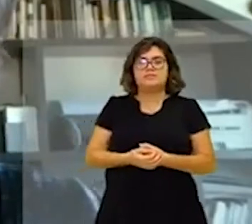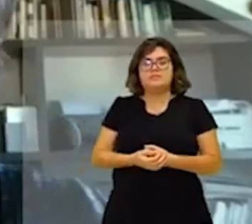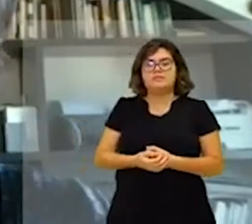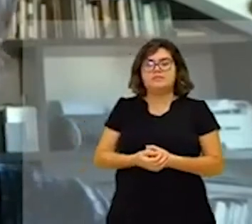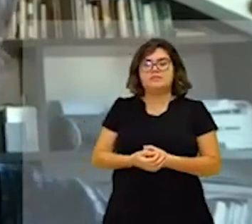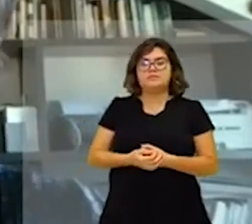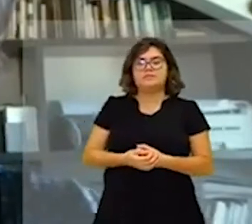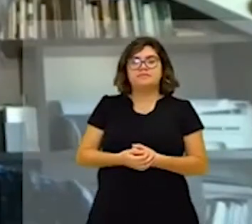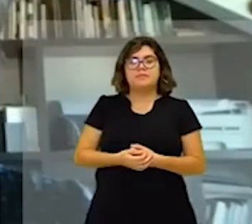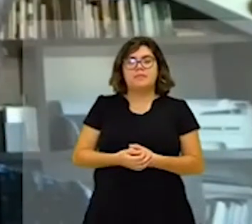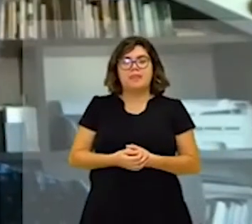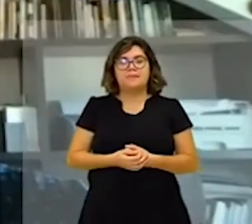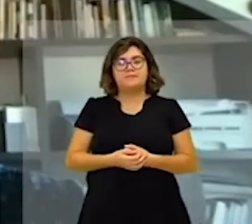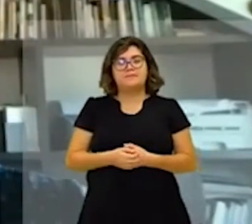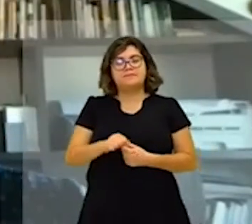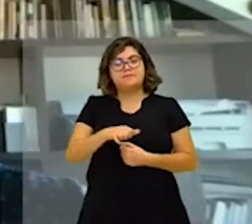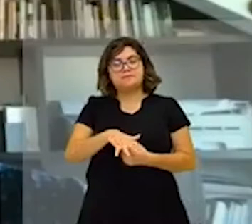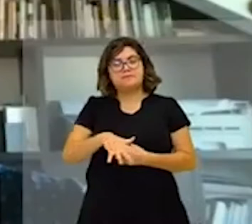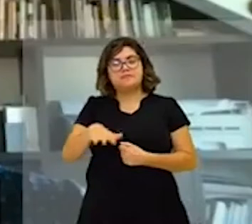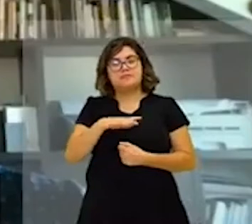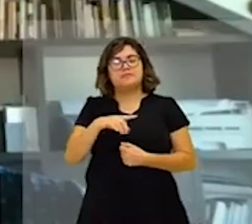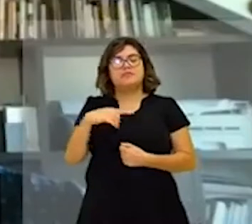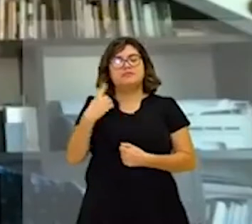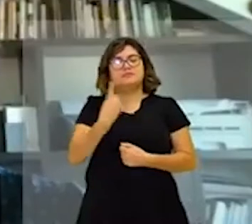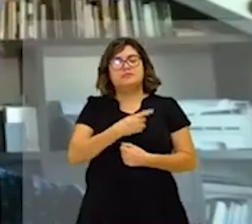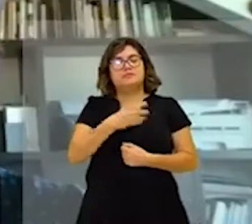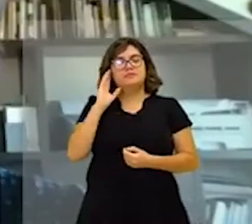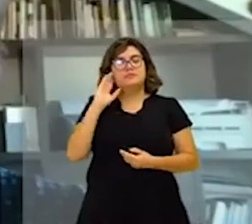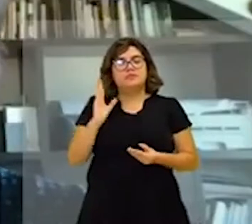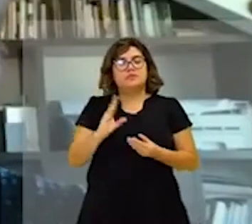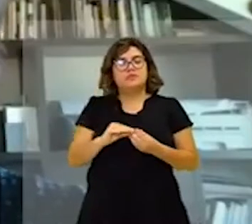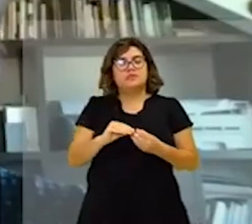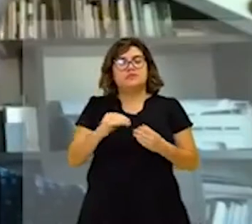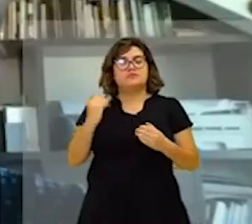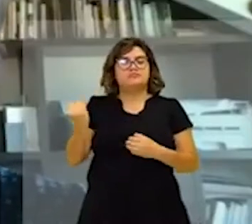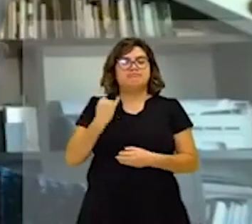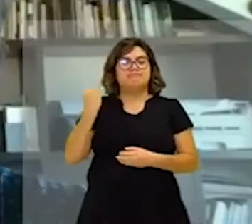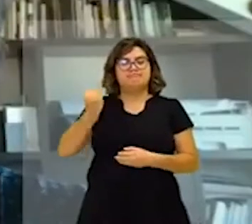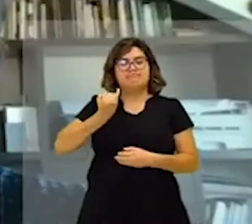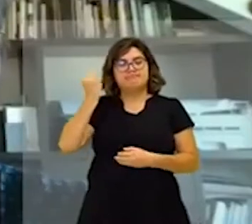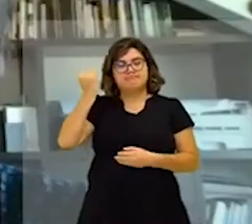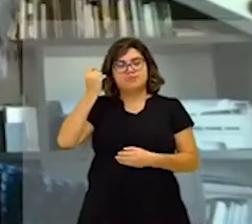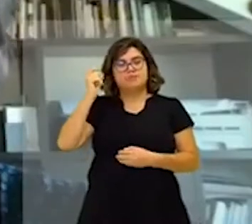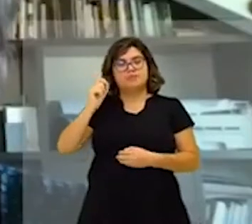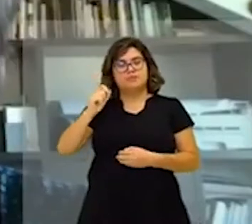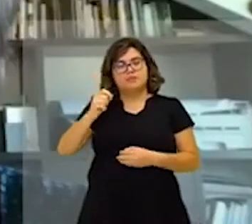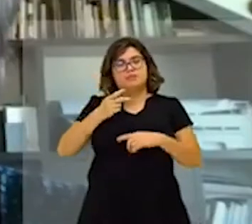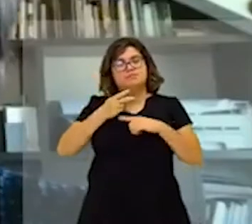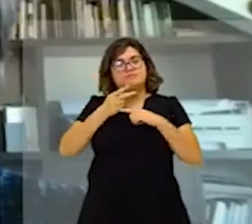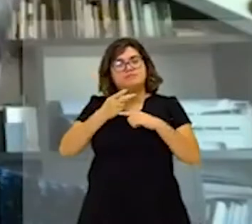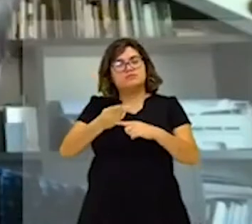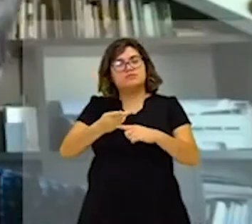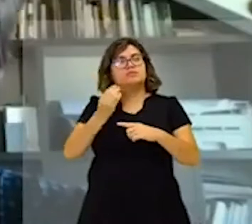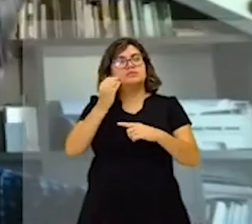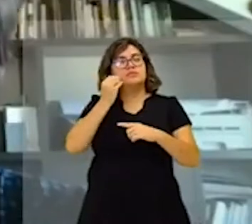O que são que nós consideramos muito importante que é a busca de um equilíbrio no financiamento